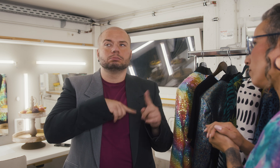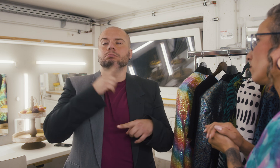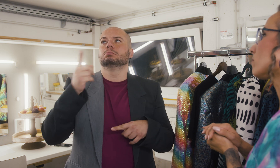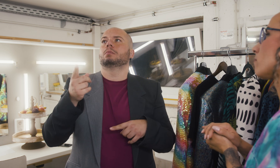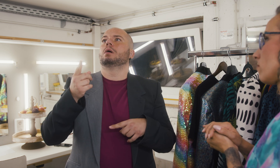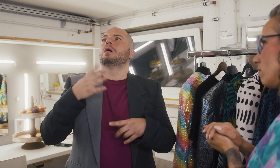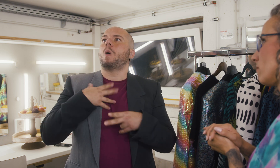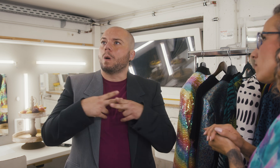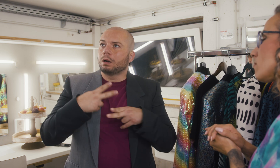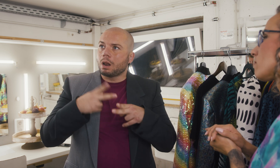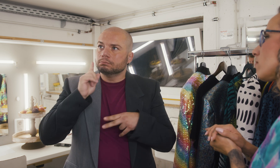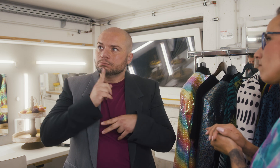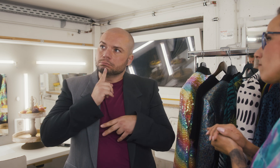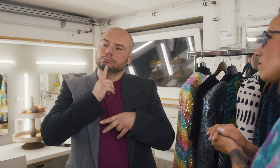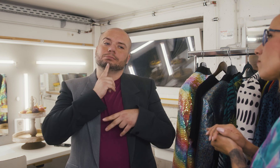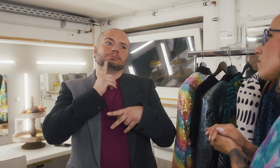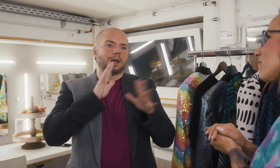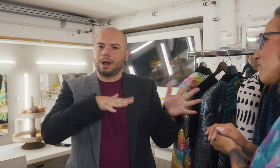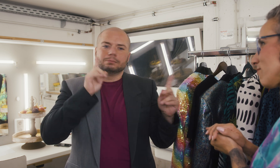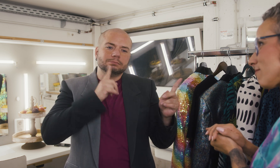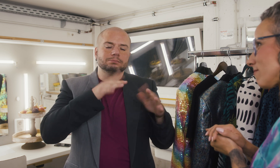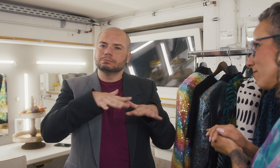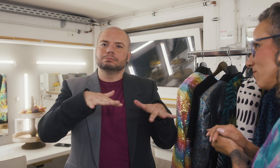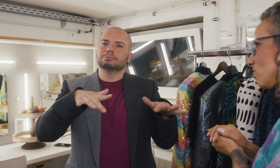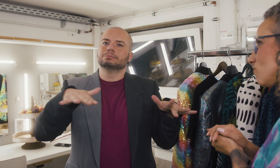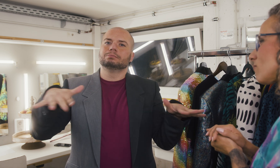Insofern kommunizieren wir wirklich in der ganzen Familie gebärdensprachlich.